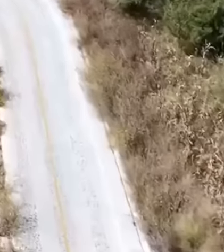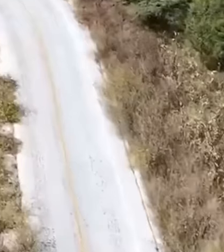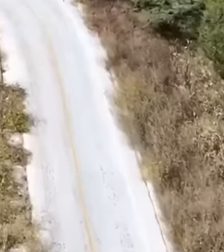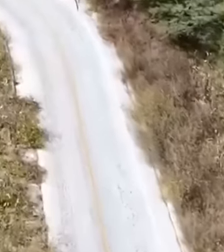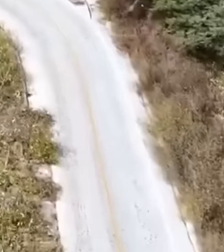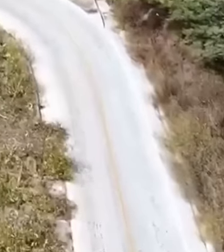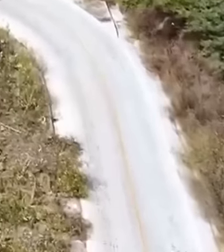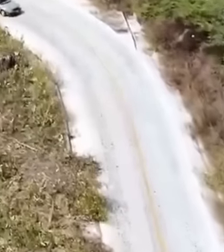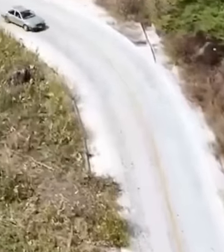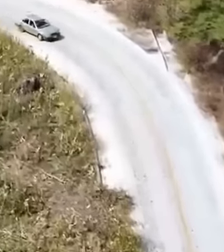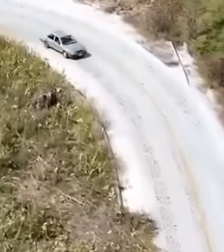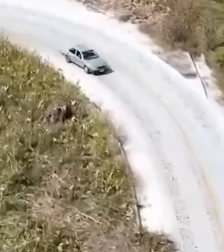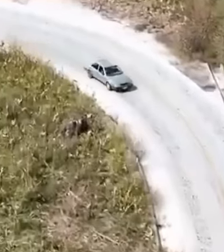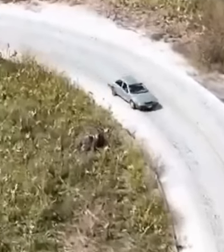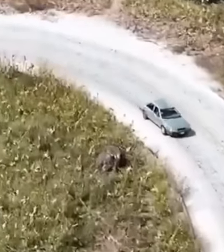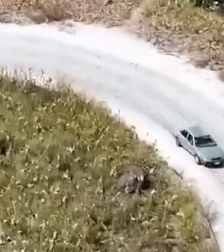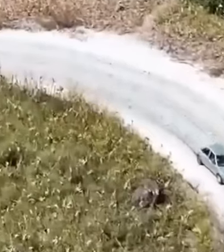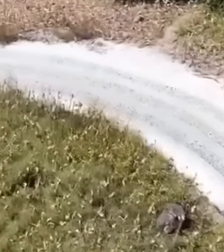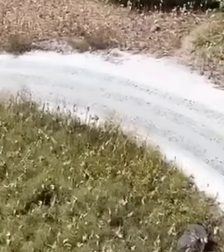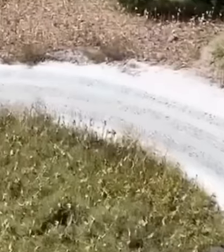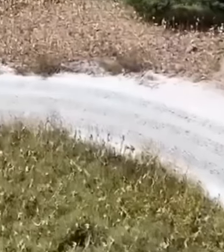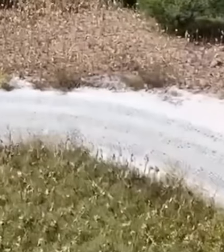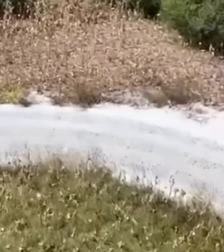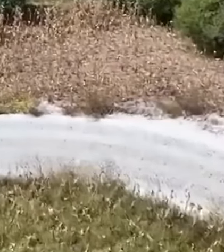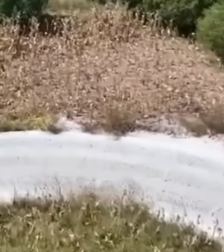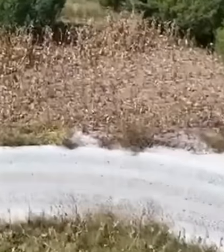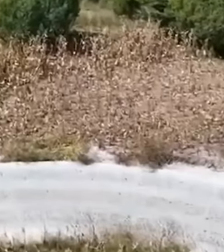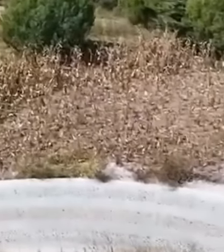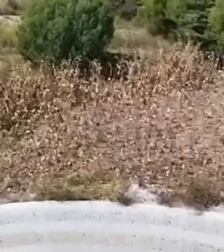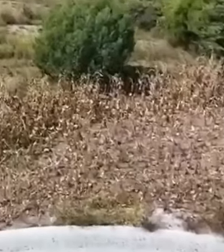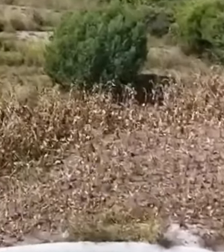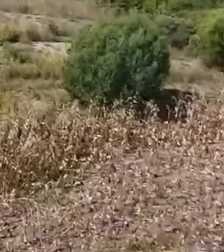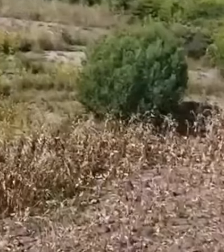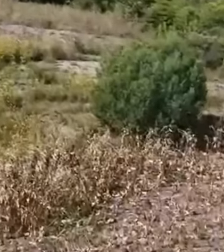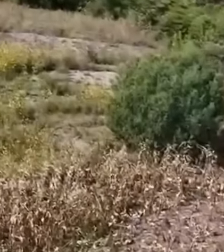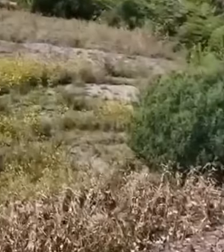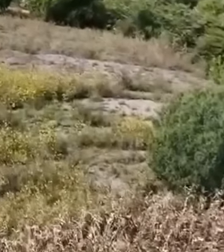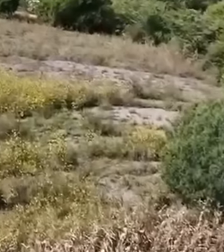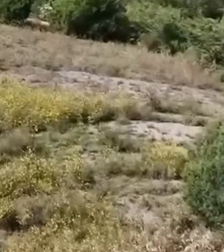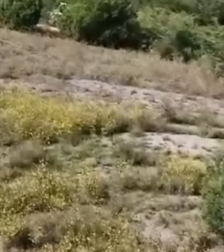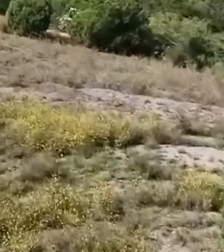a la par que impulsa la construcción de nuevas y modernas supercarreteras a lo largo y ancho